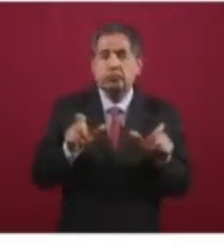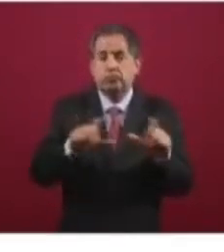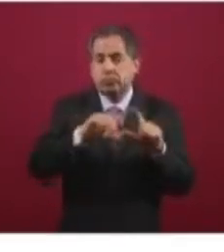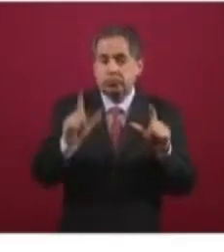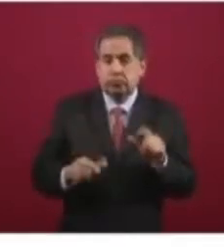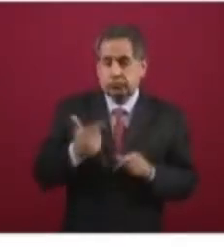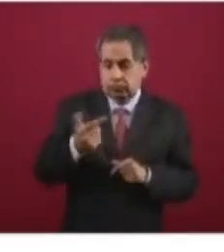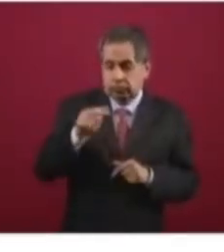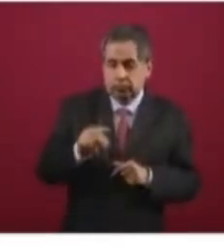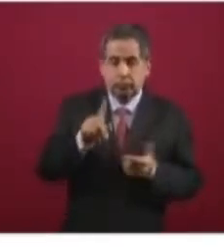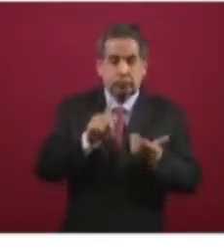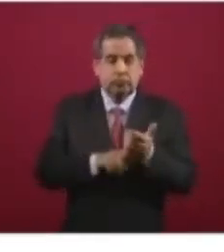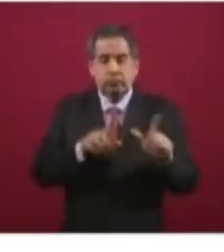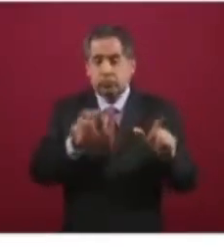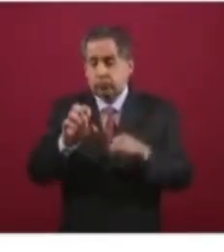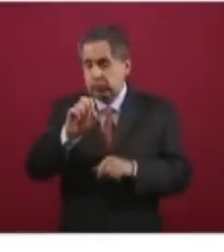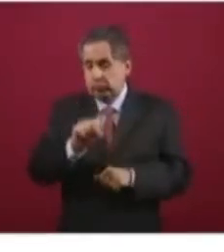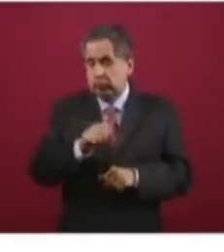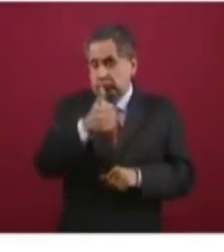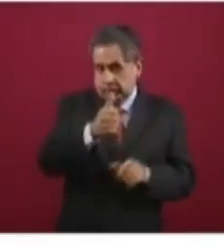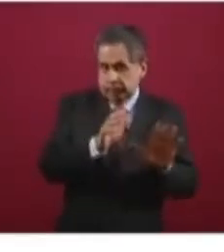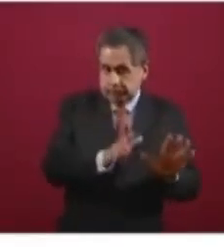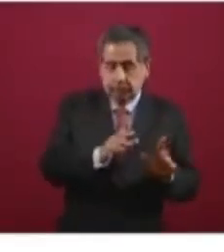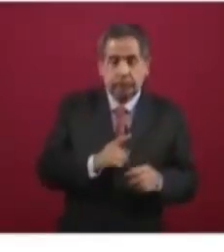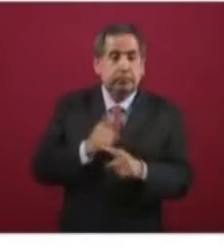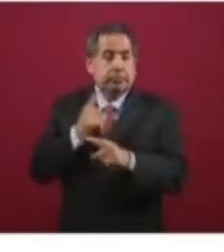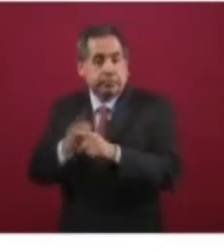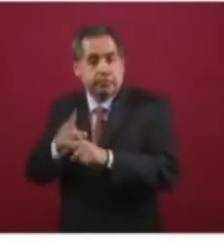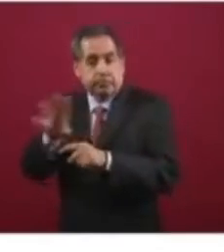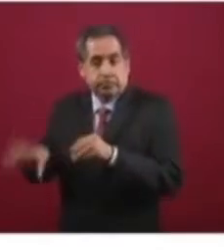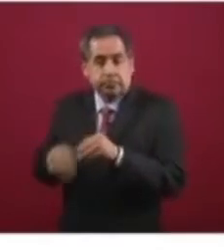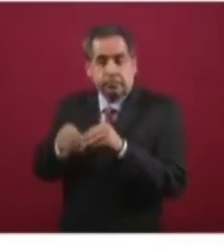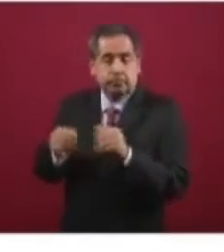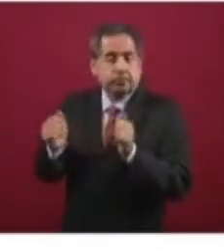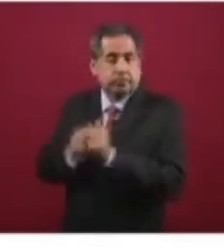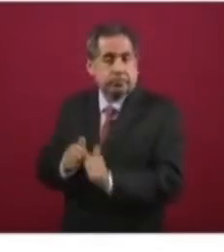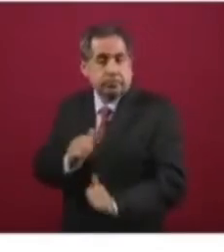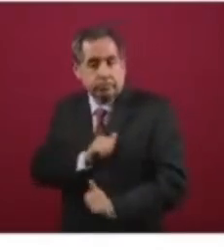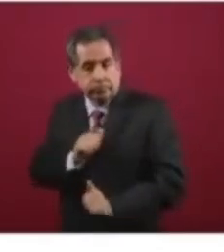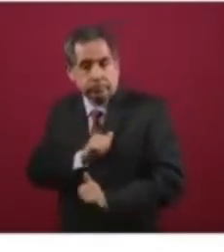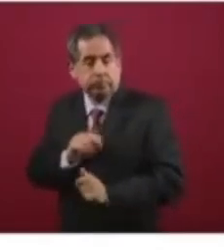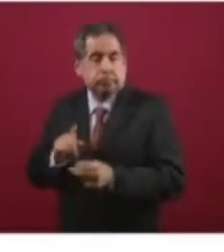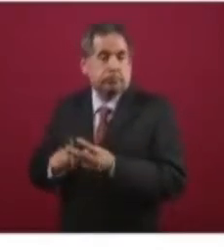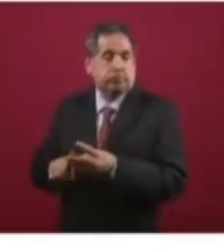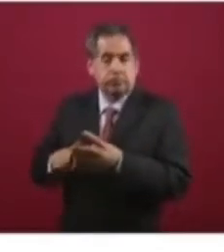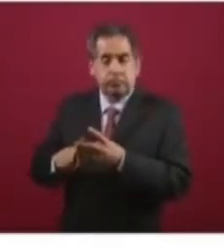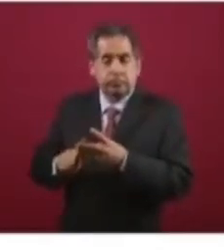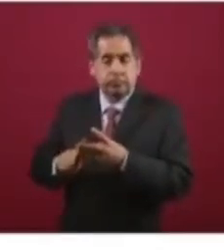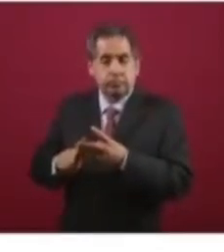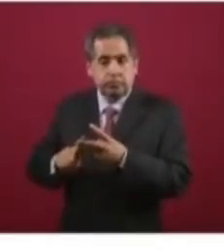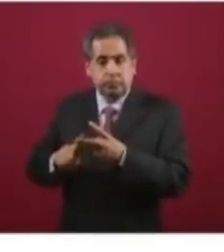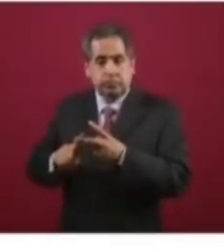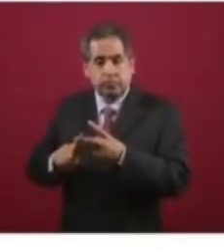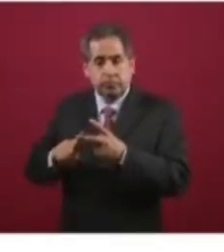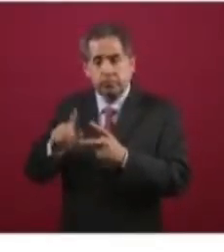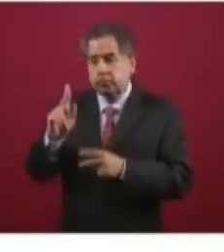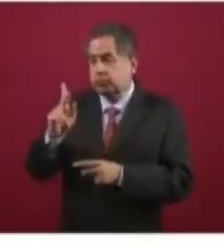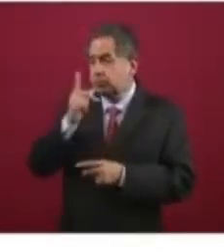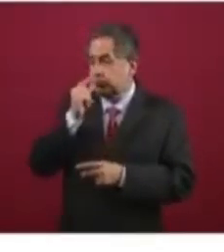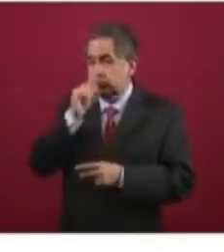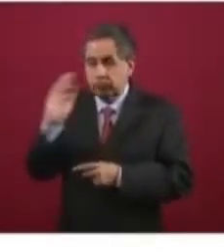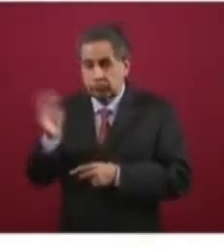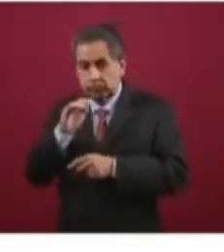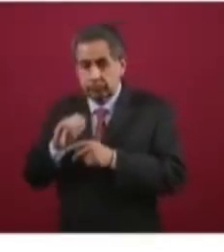de mil 766 que sumados al despliegue permanente de Sedena y de la Policía Federal en el estado